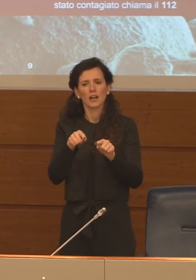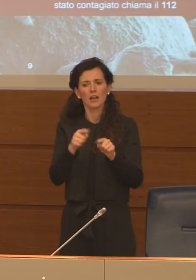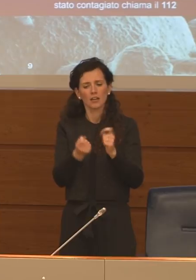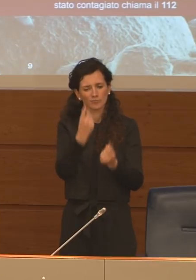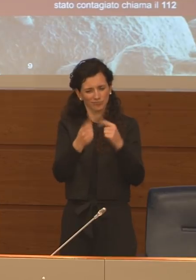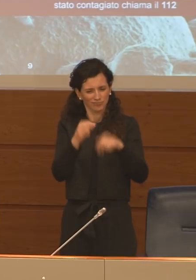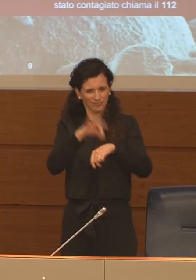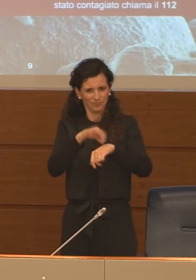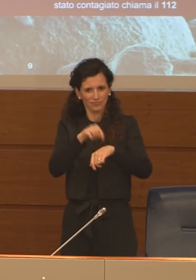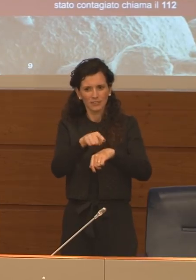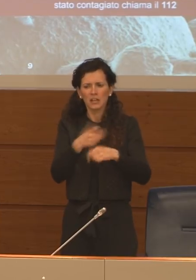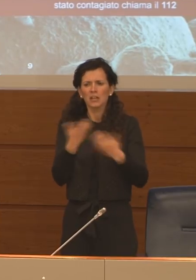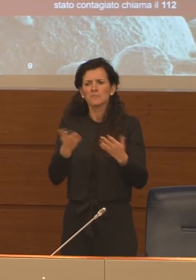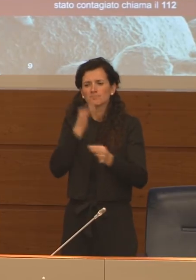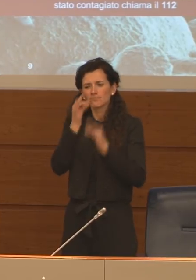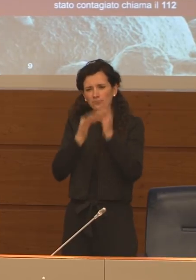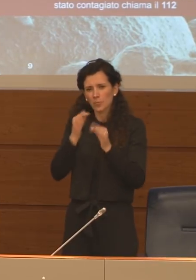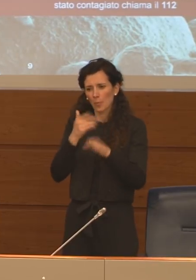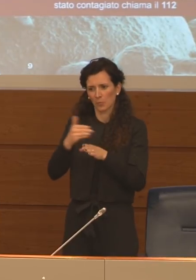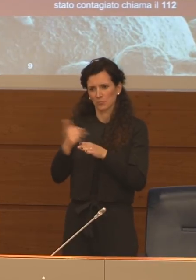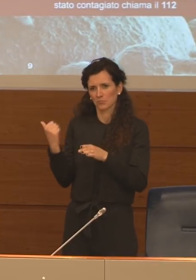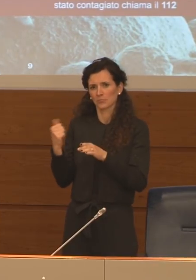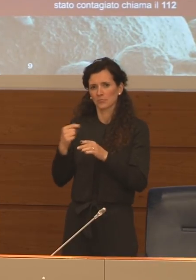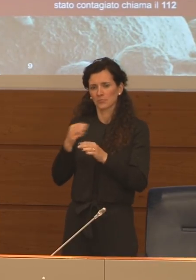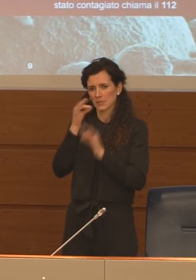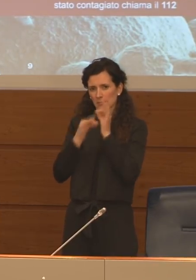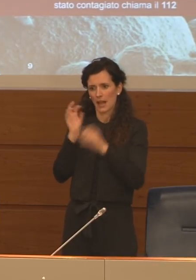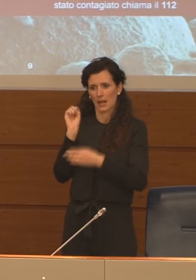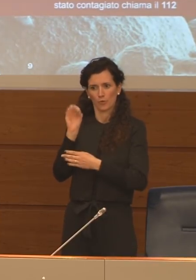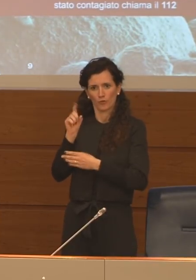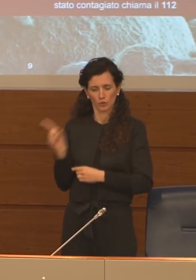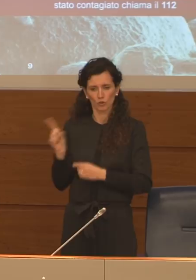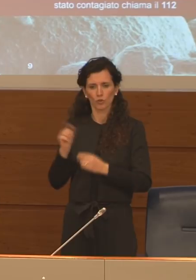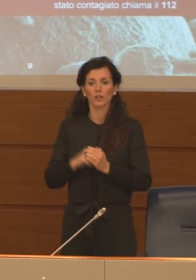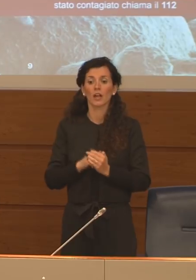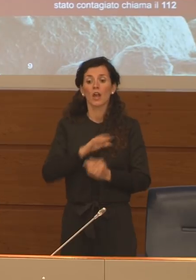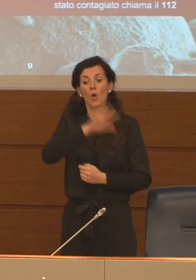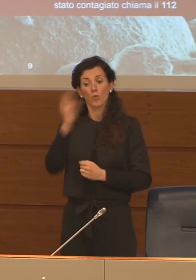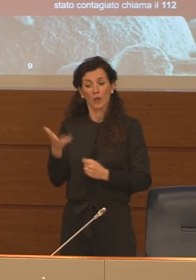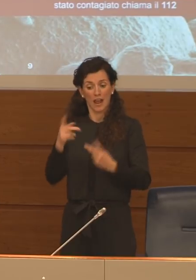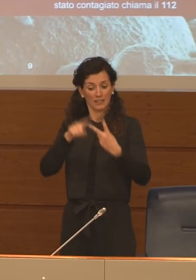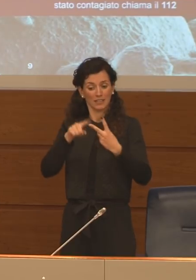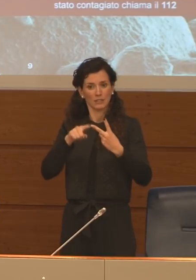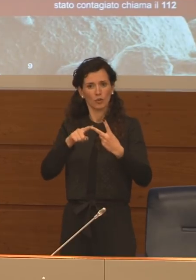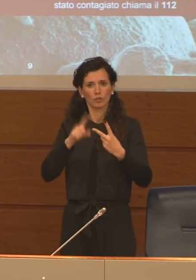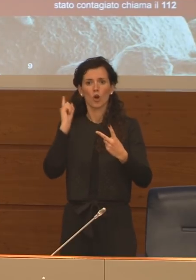cosa si realizza. Un'altra importante ordinanza firmata questa mattina